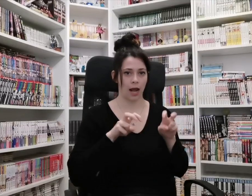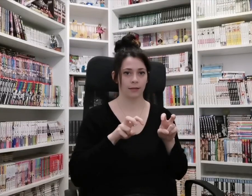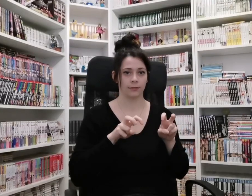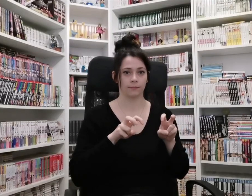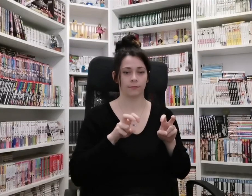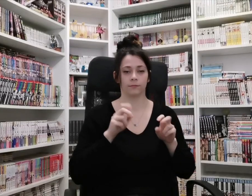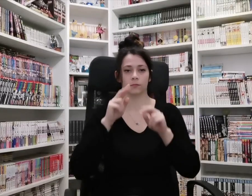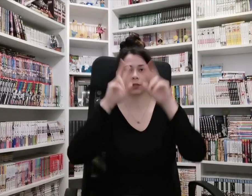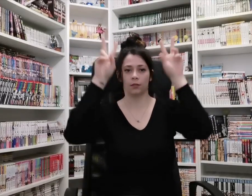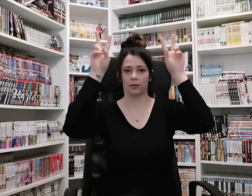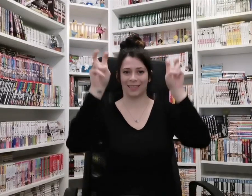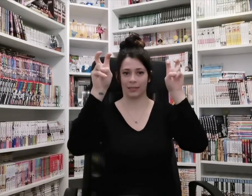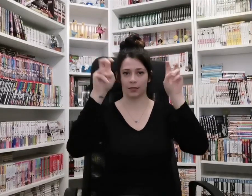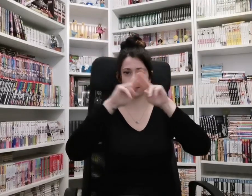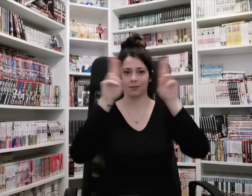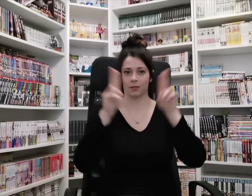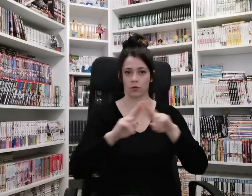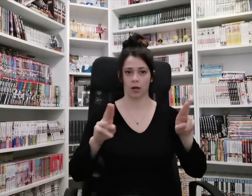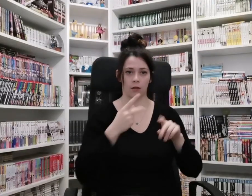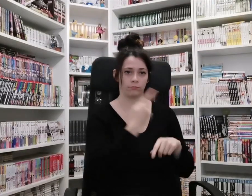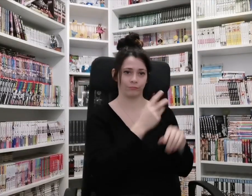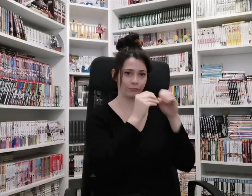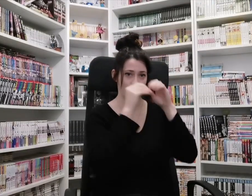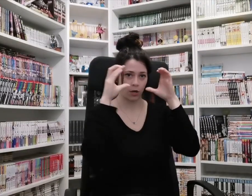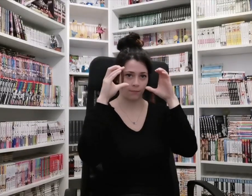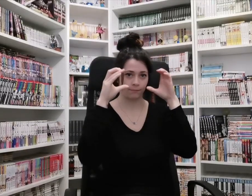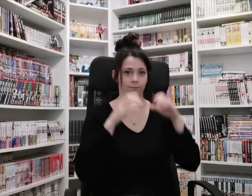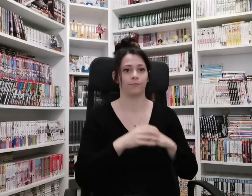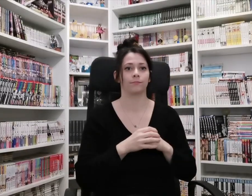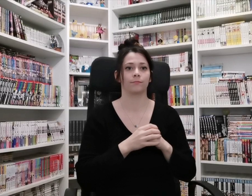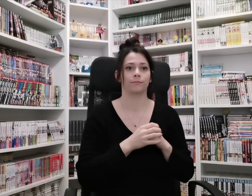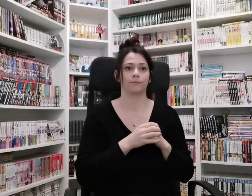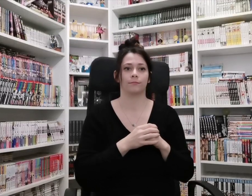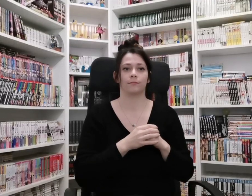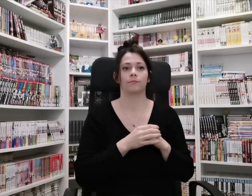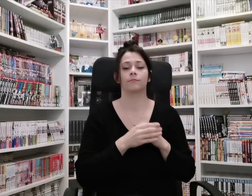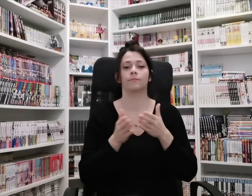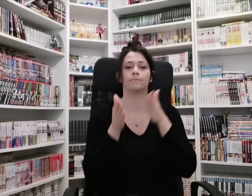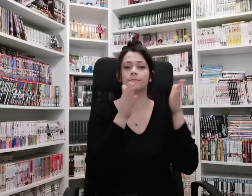de garder le titre international du manga. Par ailleurs…